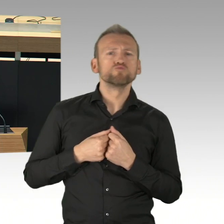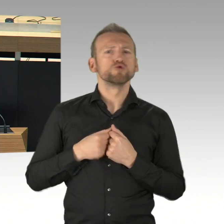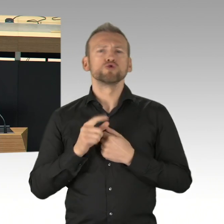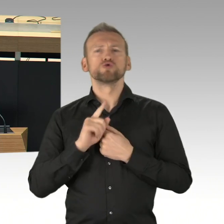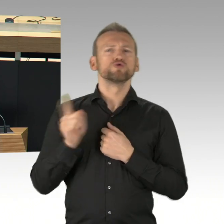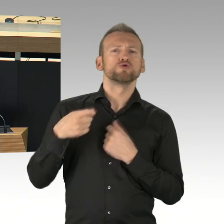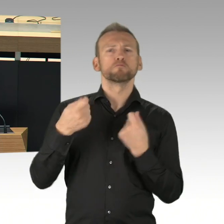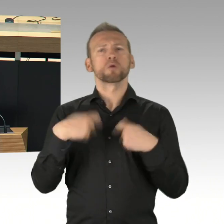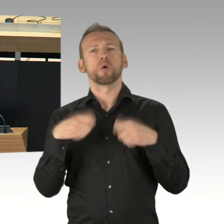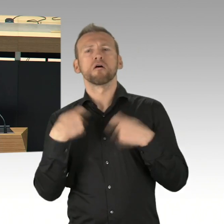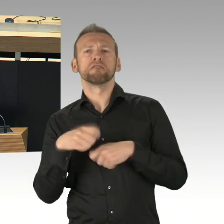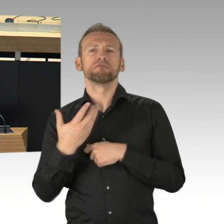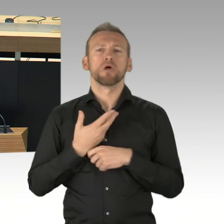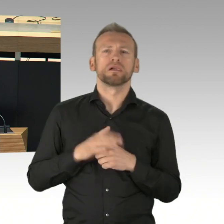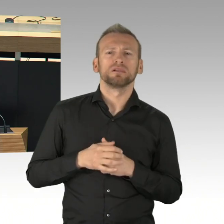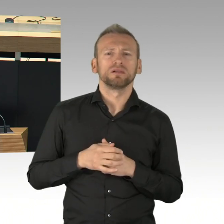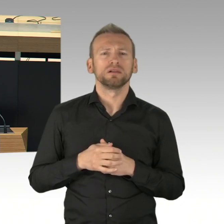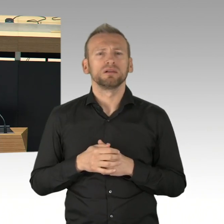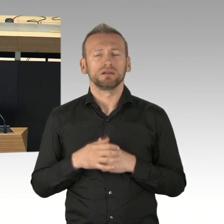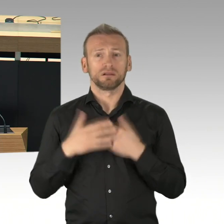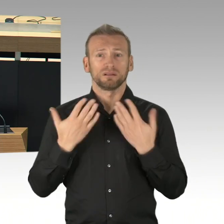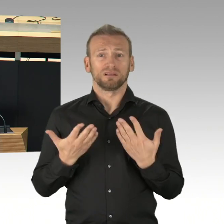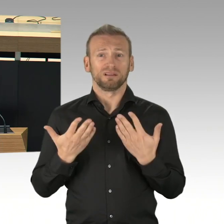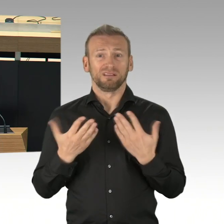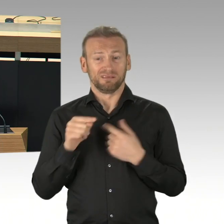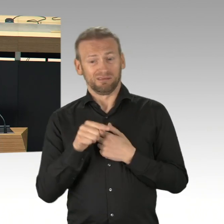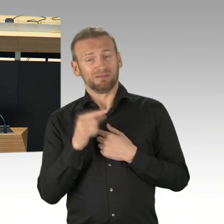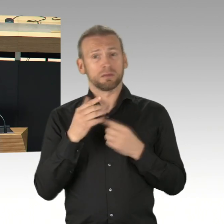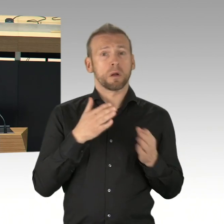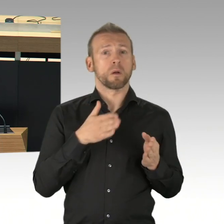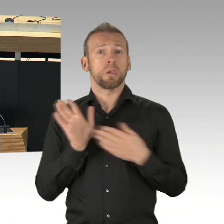Erst setzen Sie Leute in Panik mit 'ner totalen Verdichtung, dann wollen Sie dann noch Enteignungen vornehmen